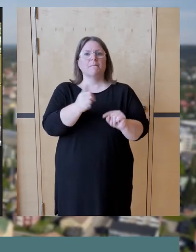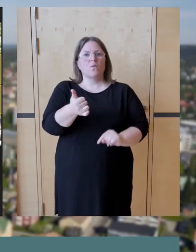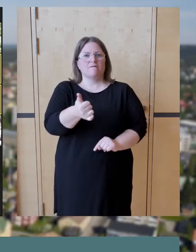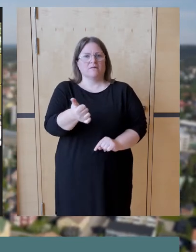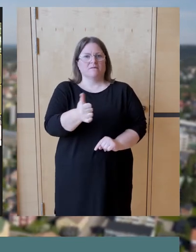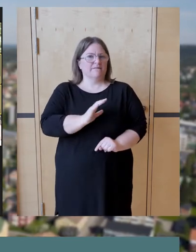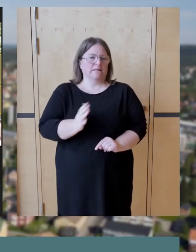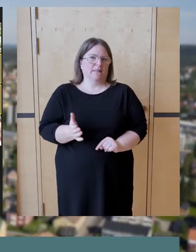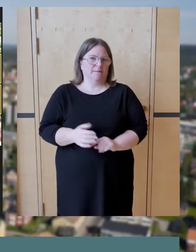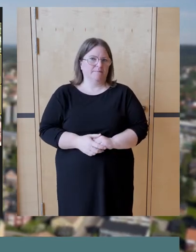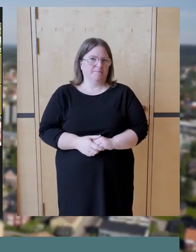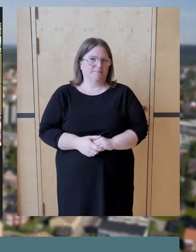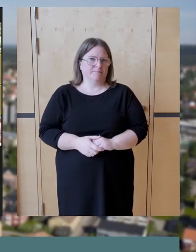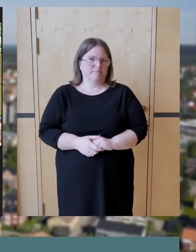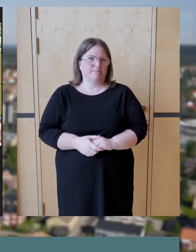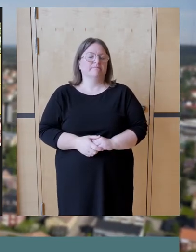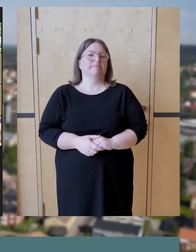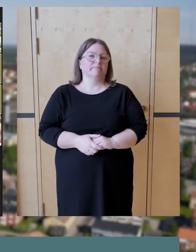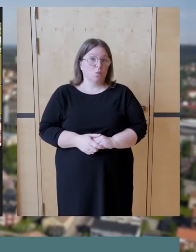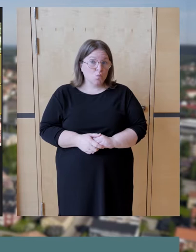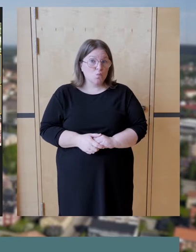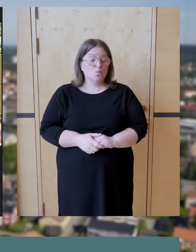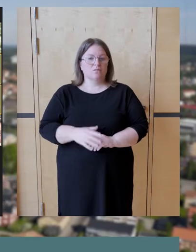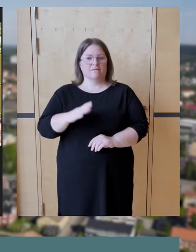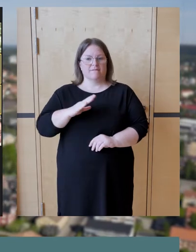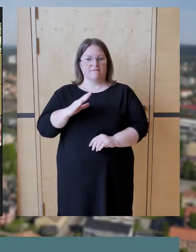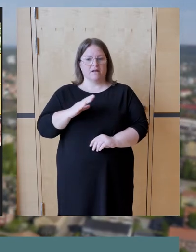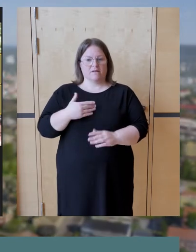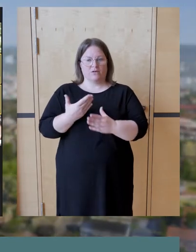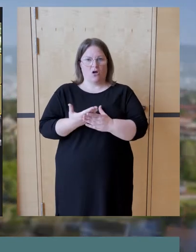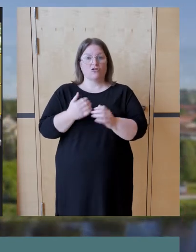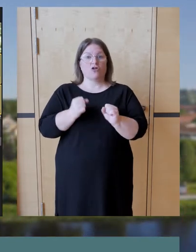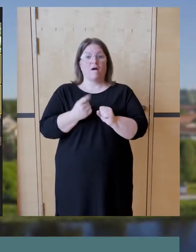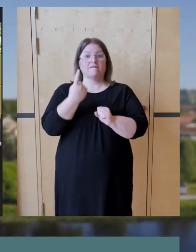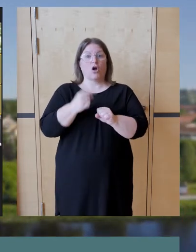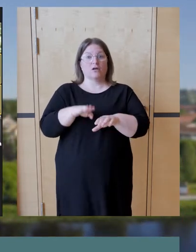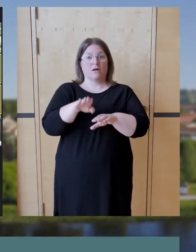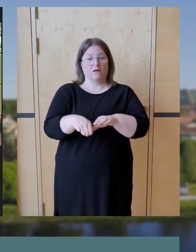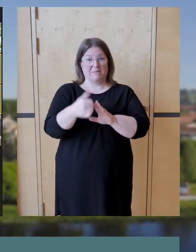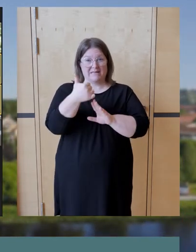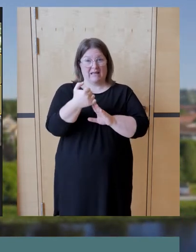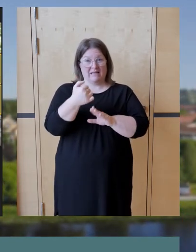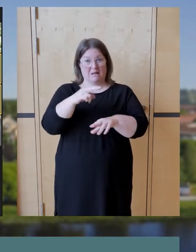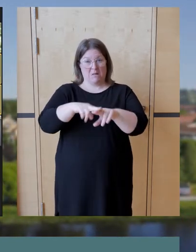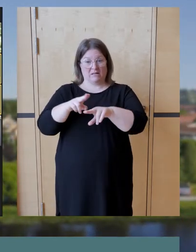Har du kommit förslag att vi ska göra en första etapp av 60 plats Pontus Som är möjliga brukar ju 60 plats